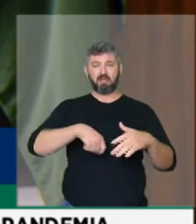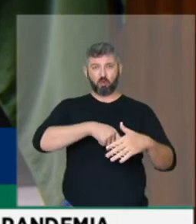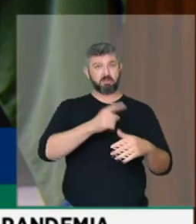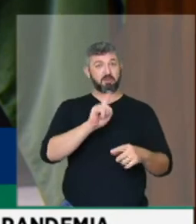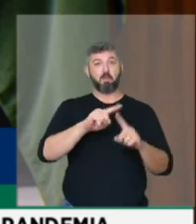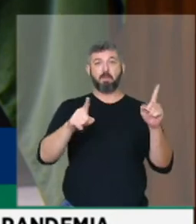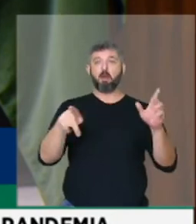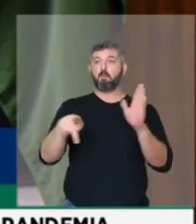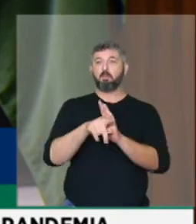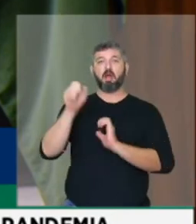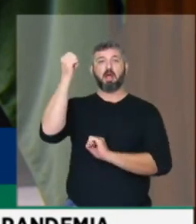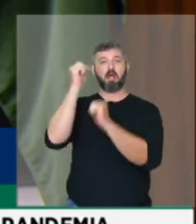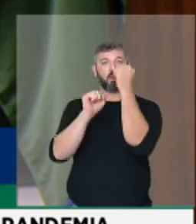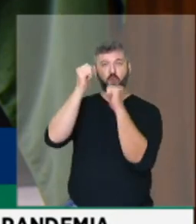QUE CHEGA NAS INDÚSTRIAS É O GÁS ENCANADO QUE CHEGA NAS